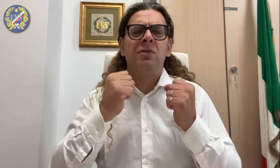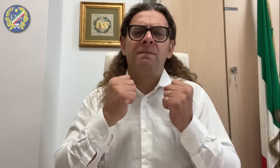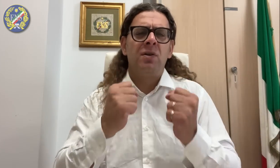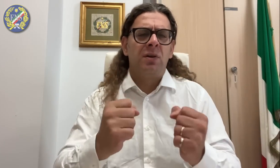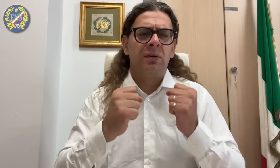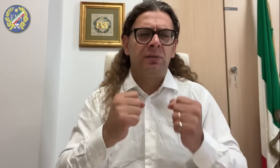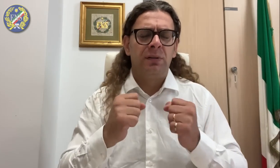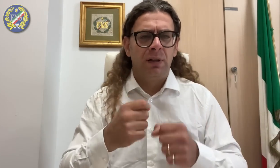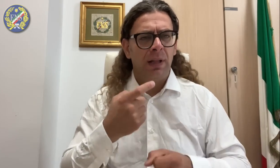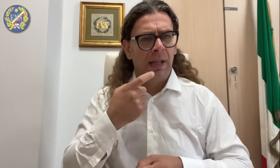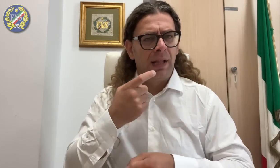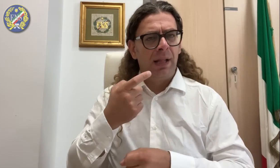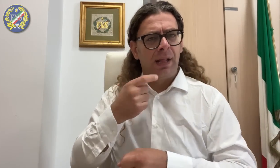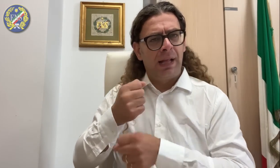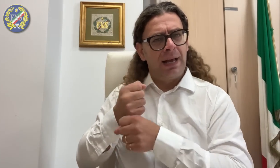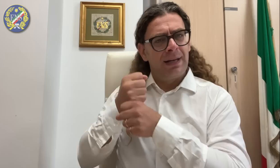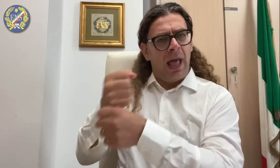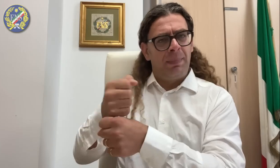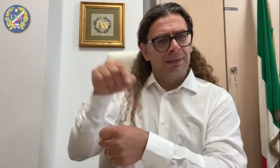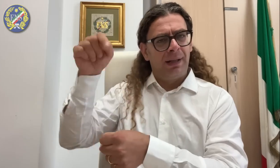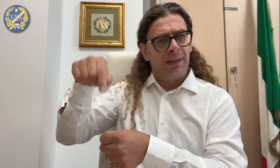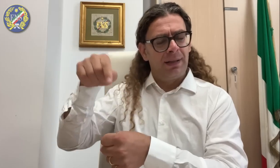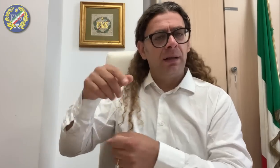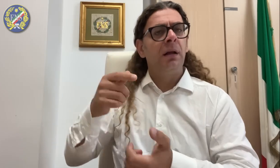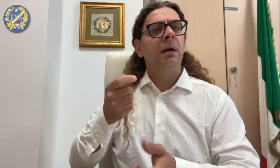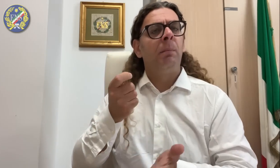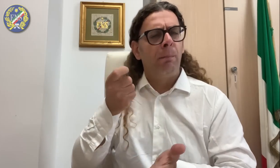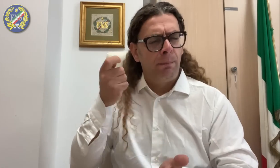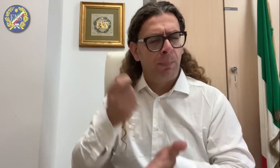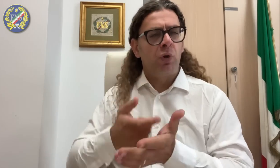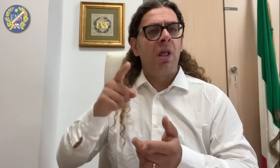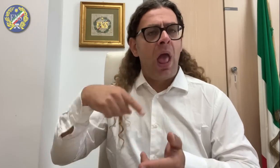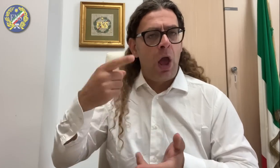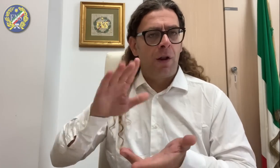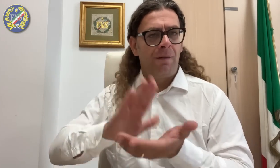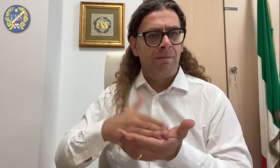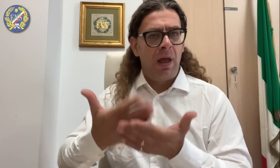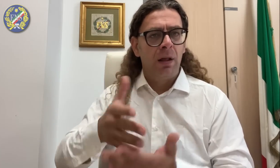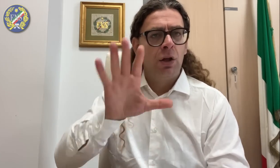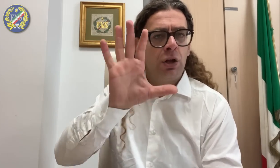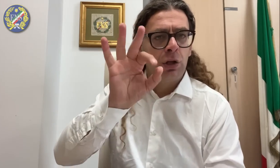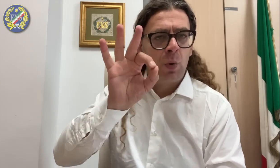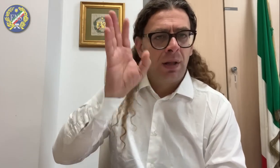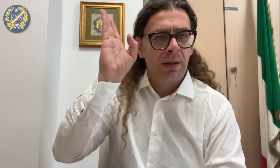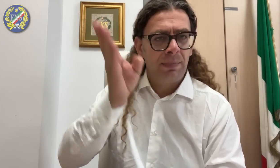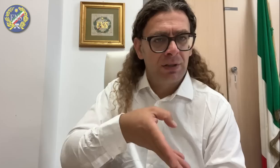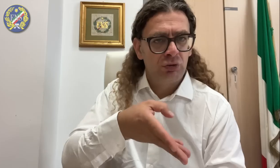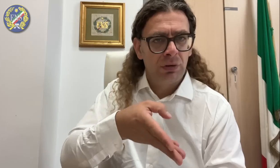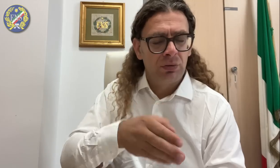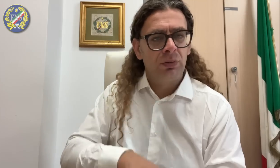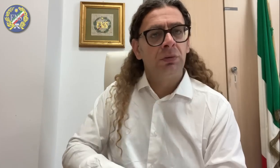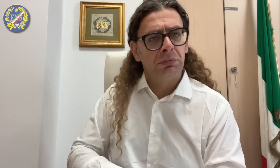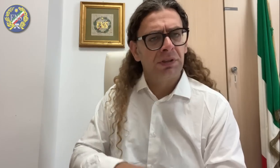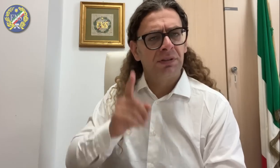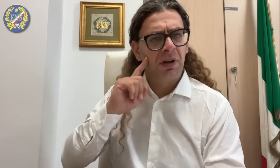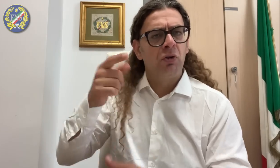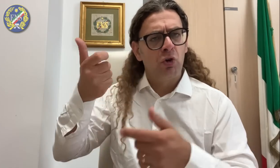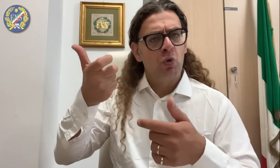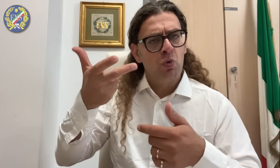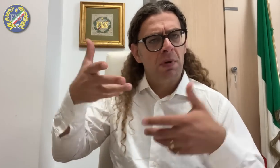Questo rappresenta la mia preoccupazione più grande. L’ENS ha ancora una rappresentanza significativa del 50%, ripeto,